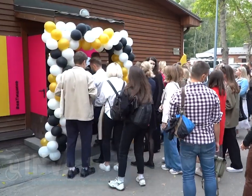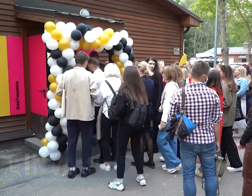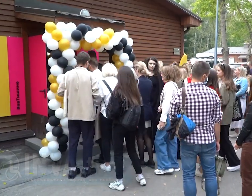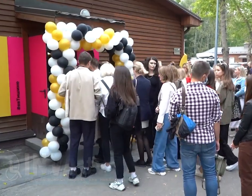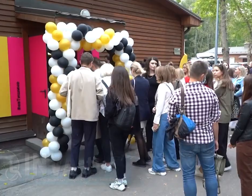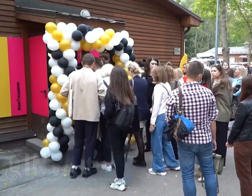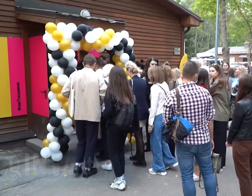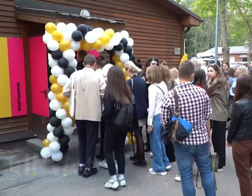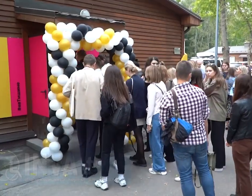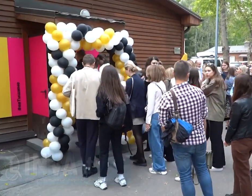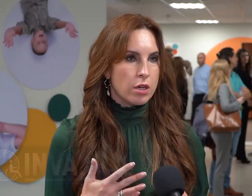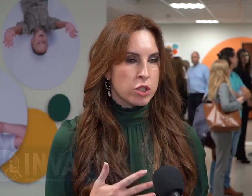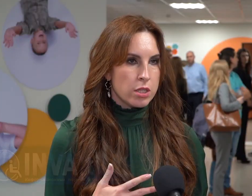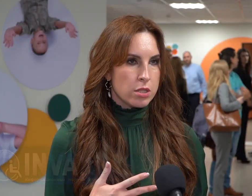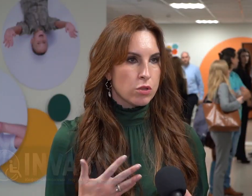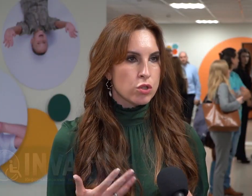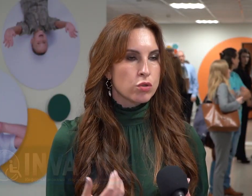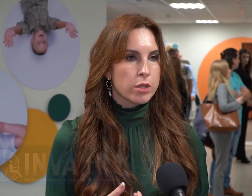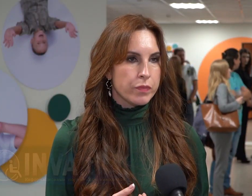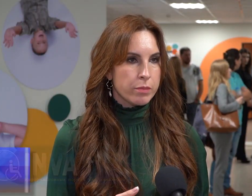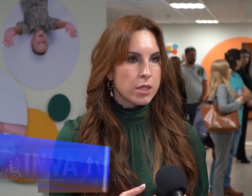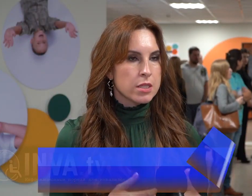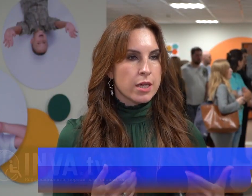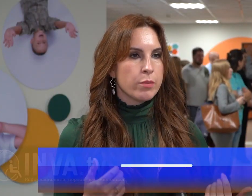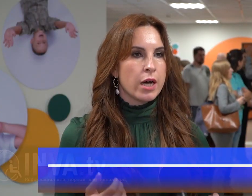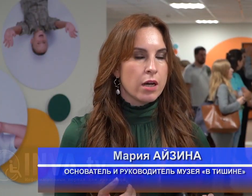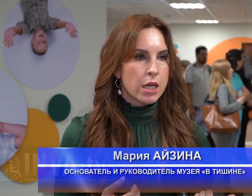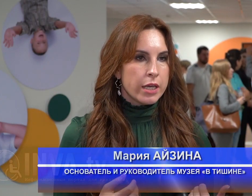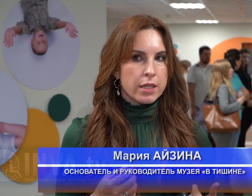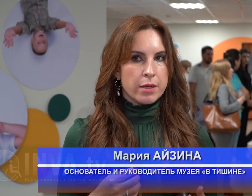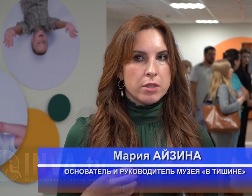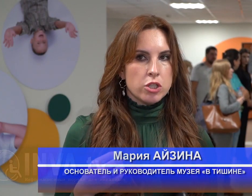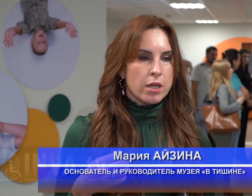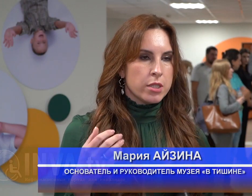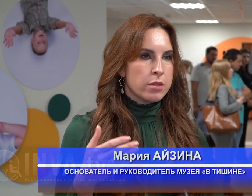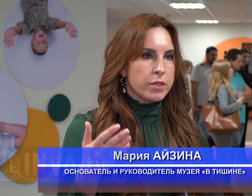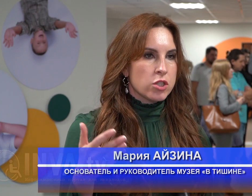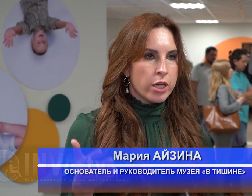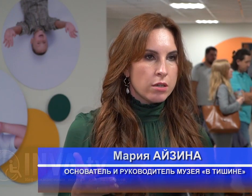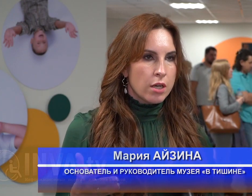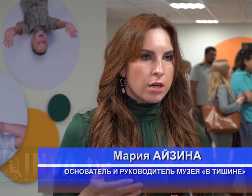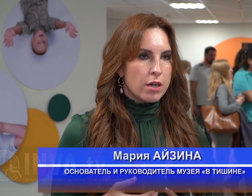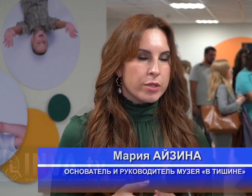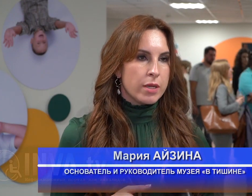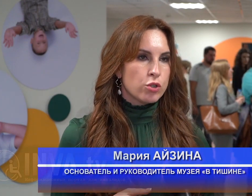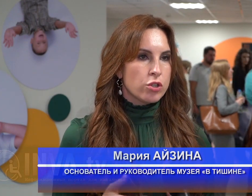ТИШИНЕ»): Нас никто никогда не учит общаться друг с другом, мы не знаем как. И, когда мы начинаем, делаем первый шаг, понимаем, что